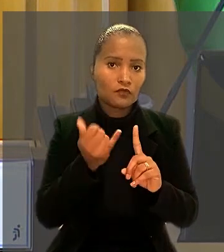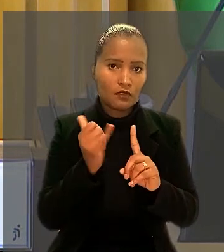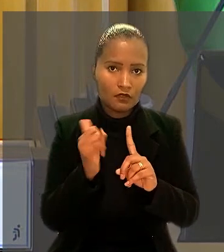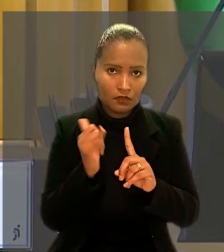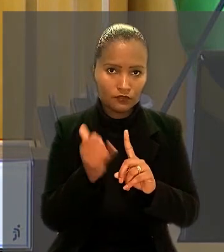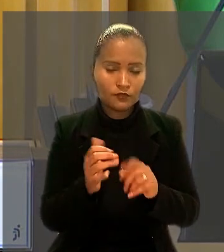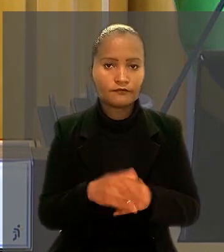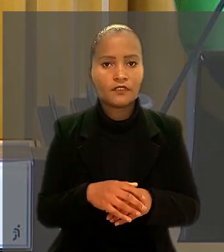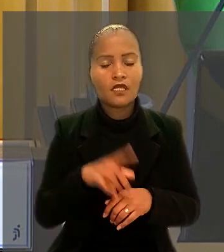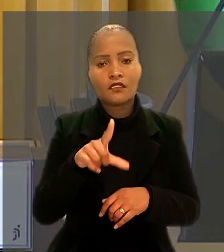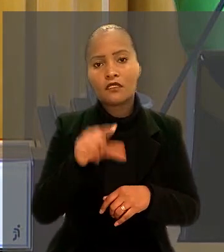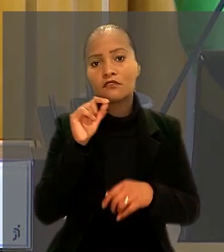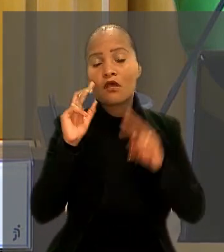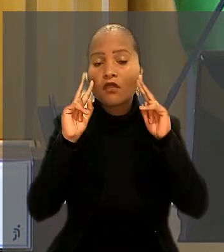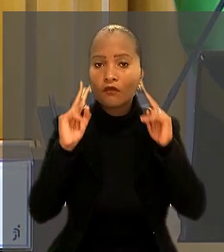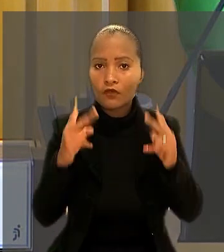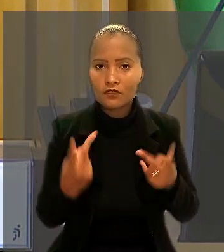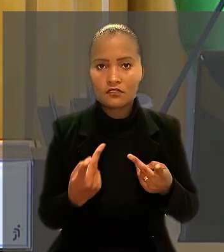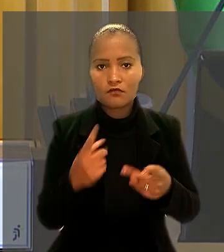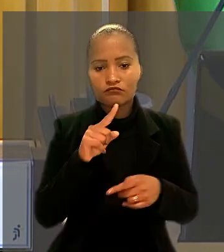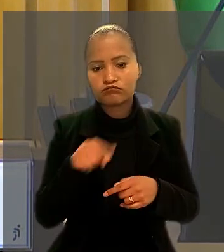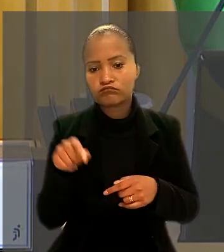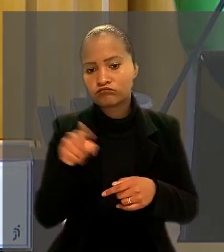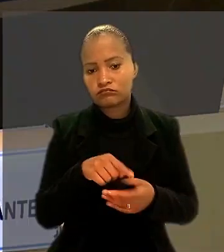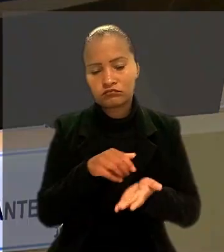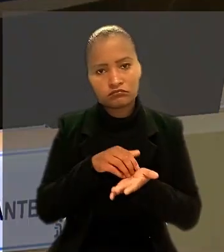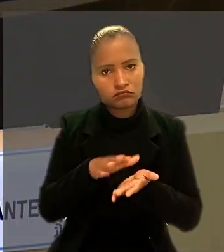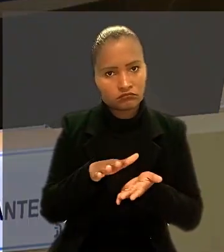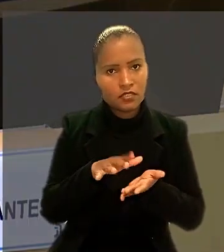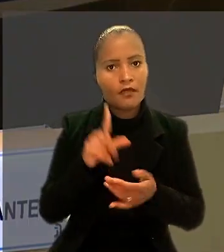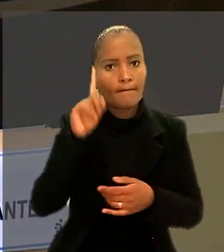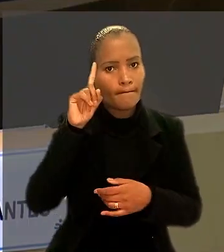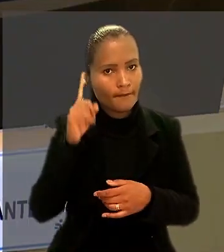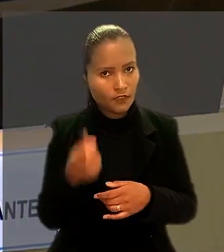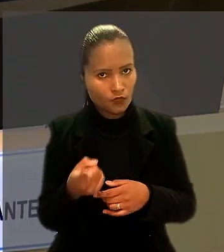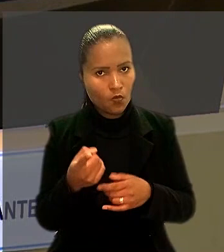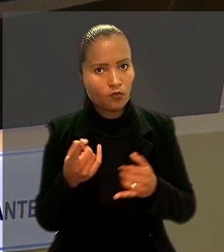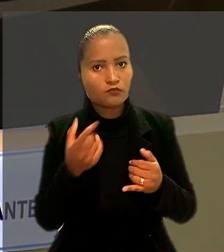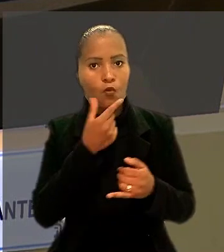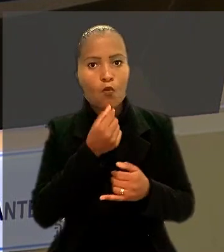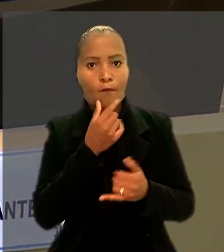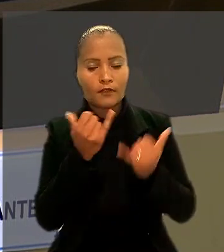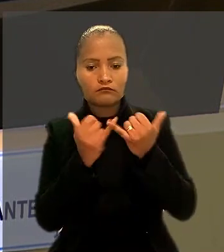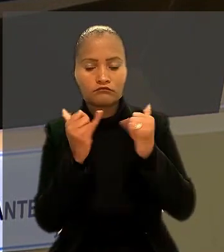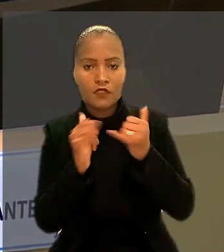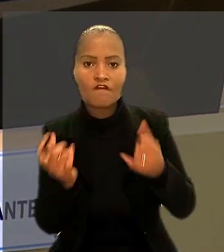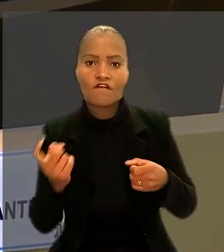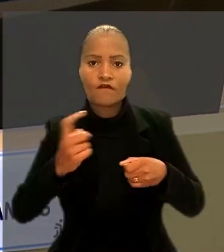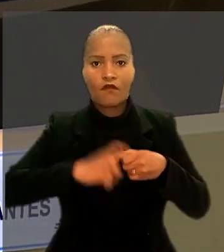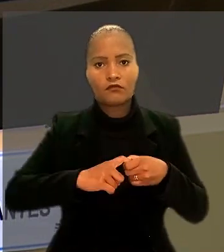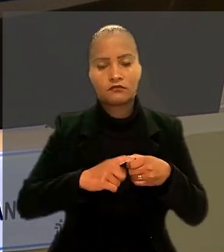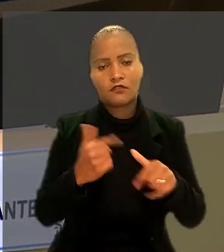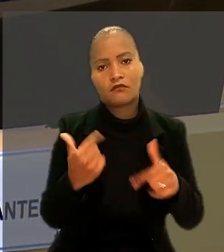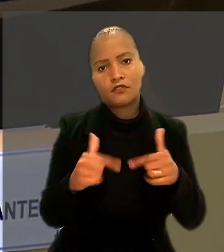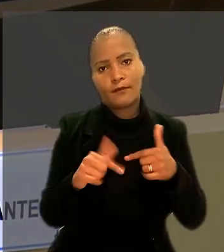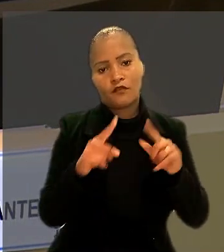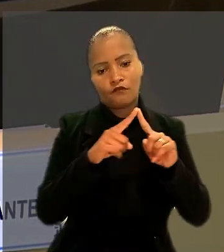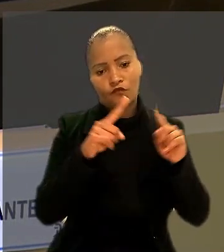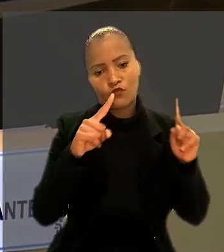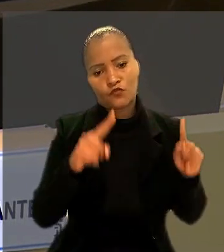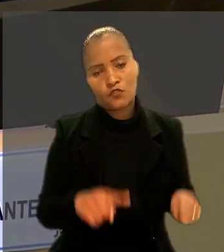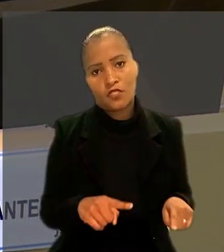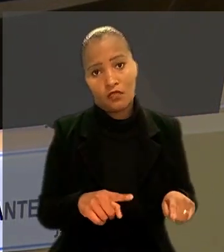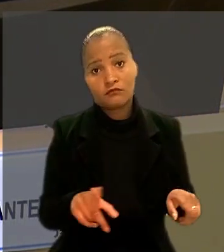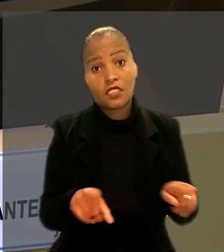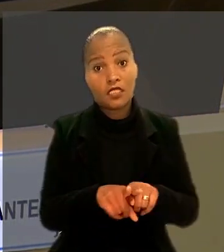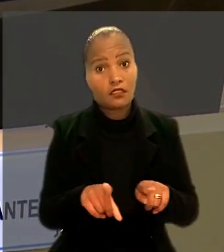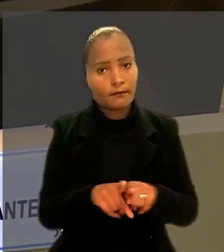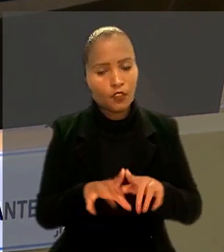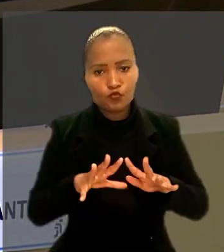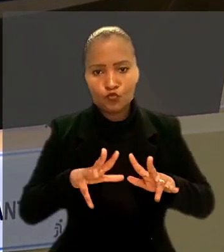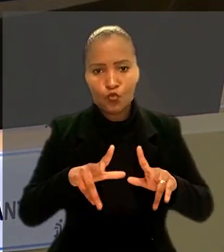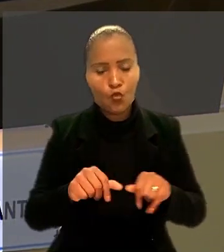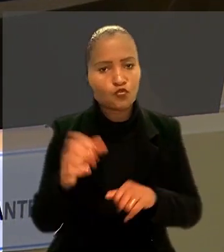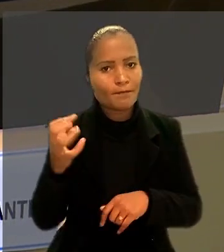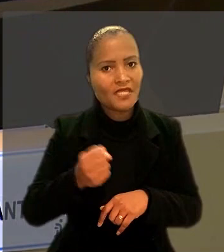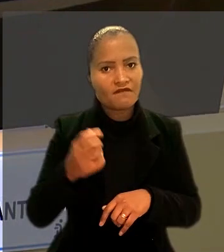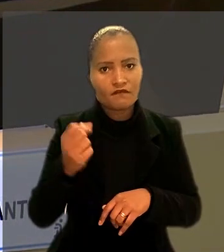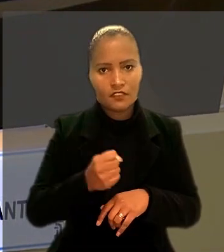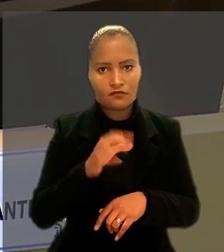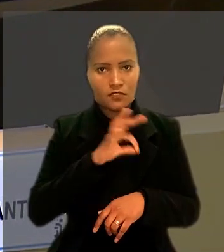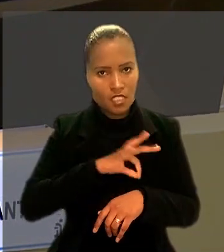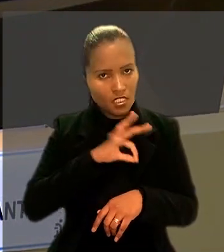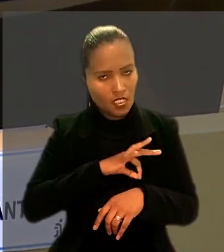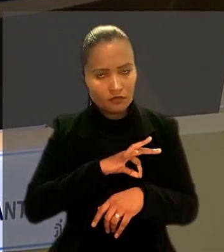A decisão reconheceu a nulidade da dispensa e determinou que o eletricitário seja reintegrado ao quadro de funcionários, além de ter todos os benefícios restabelecidos.